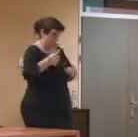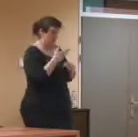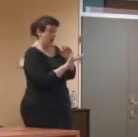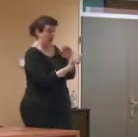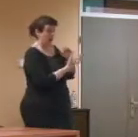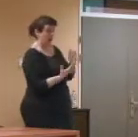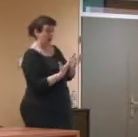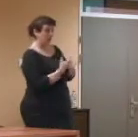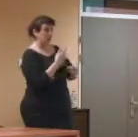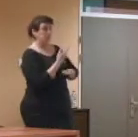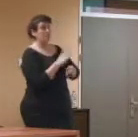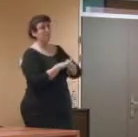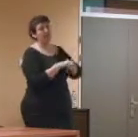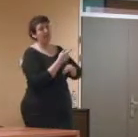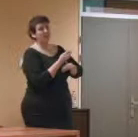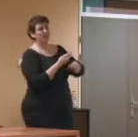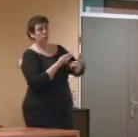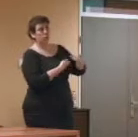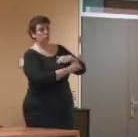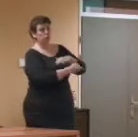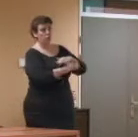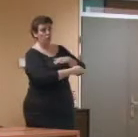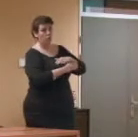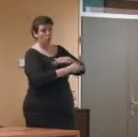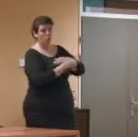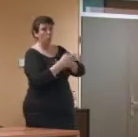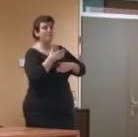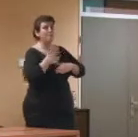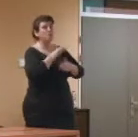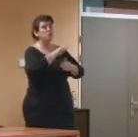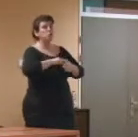donde él mismo estaba sobornando a todos para quedarse los contratos de basura, Ángel Fenoll.